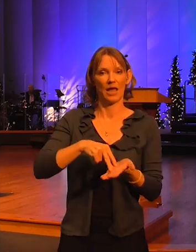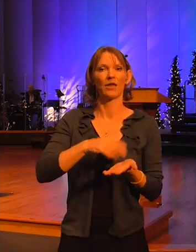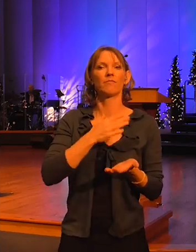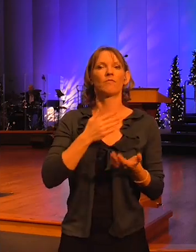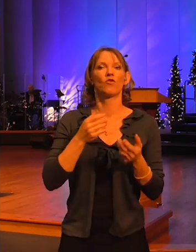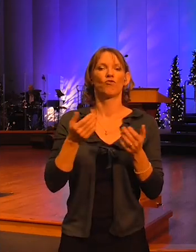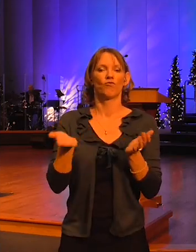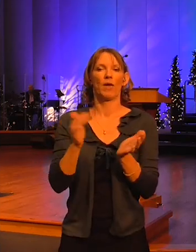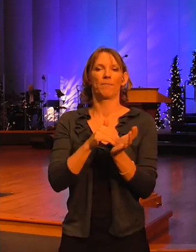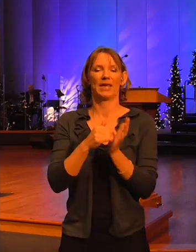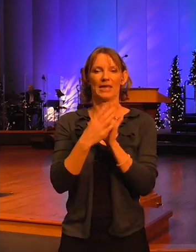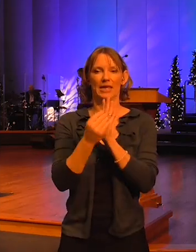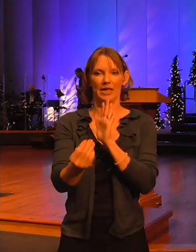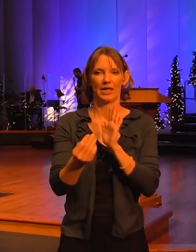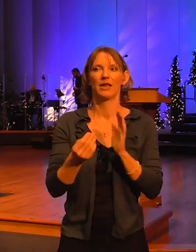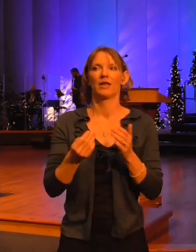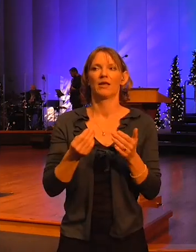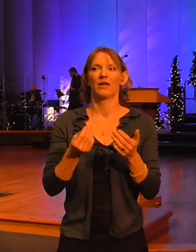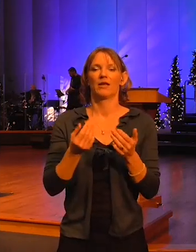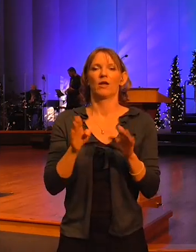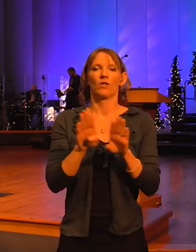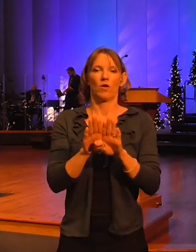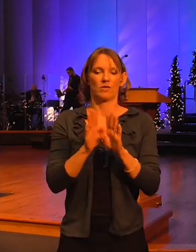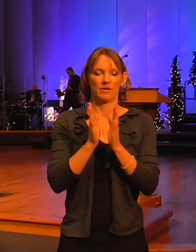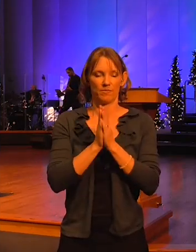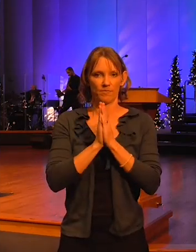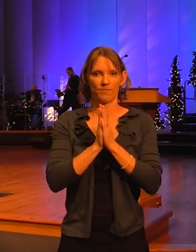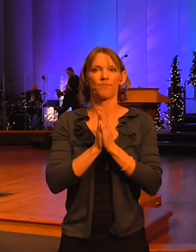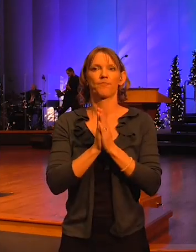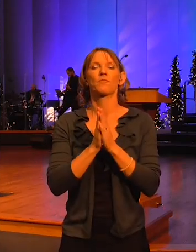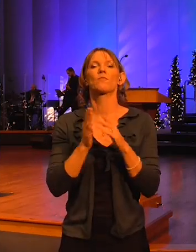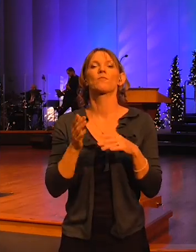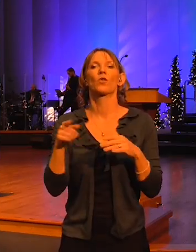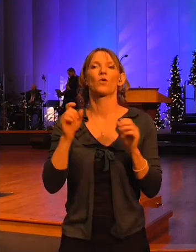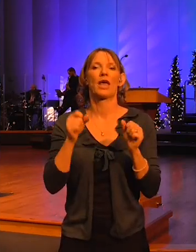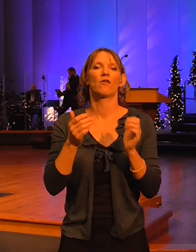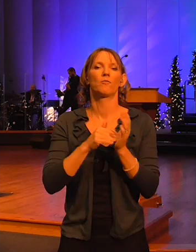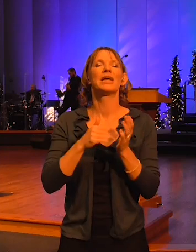antes de que canta la canción de la paz y puedes repetir algo maravilloso me está sucediendo ahora mismo